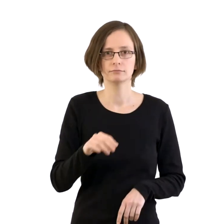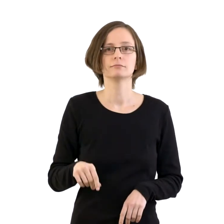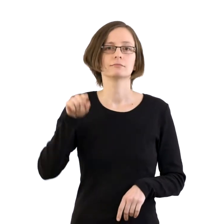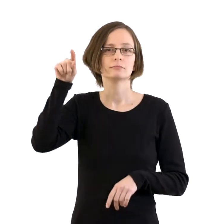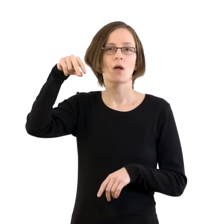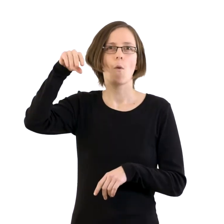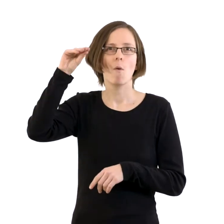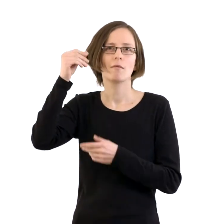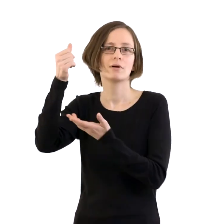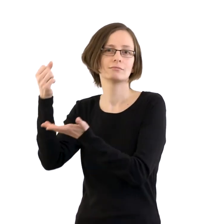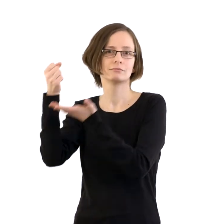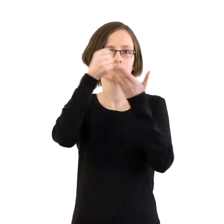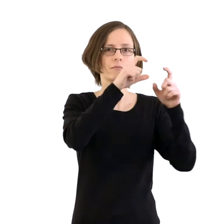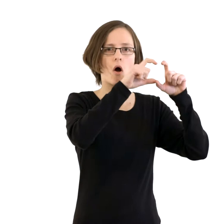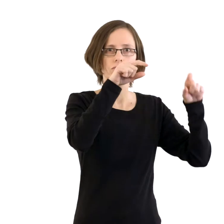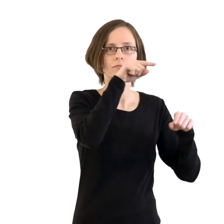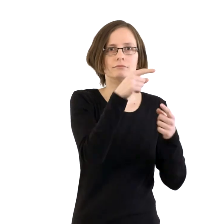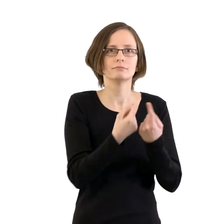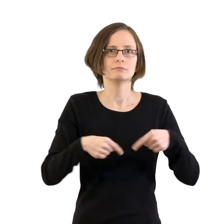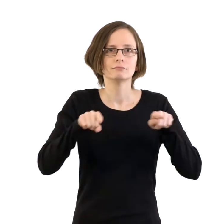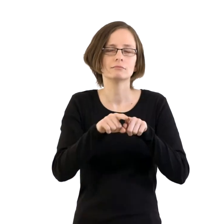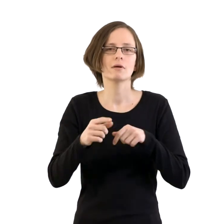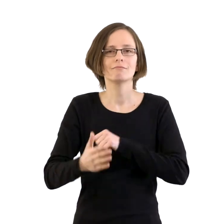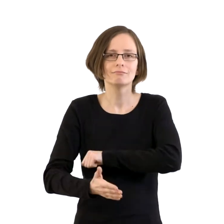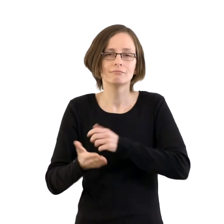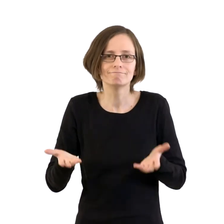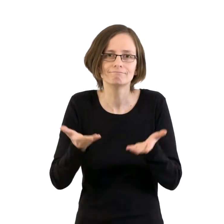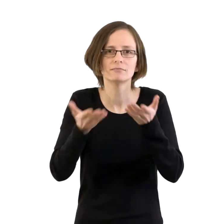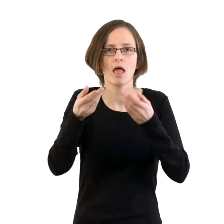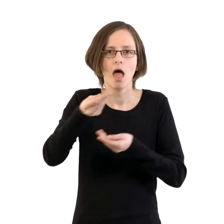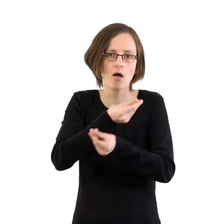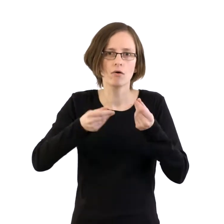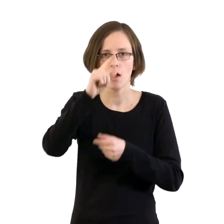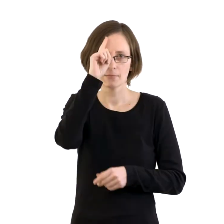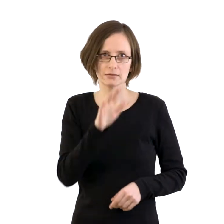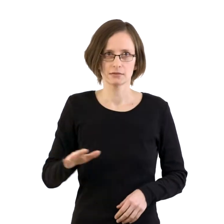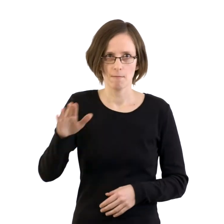oraz realizuje projekty wsparcia ekonomii społecznej ze środków Unii Europejskiej.